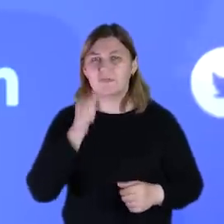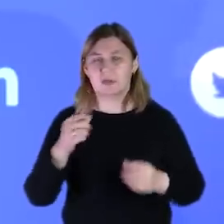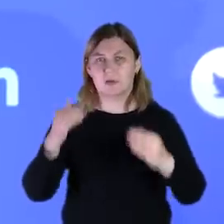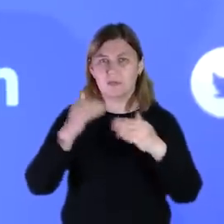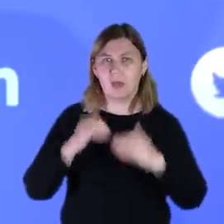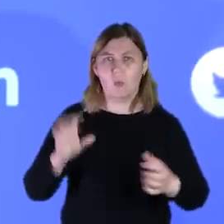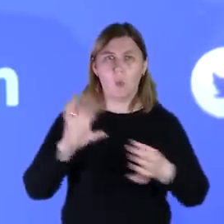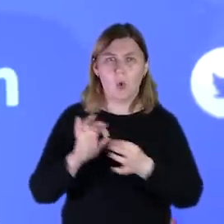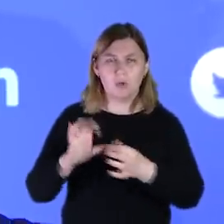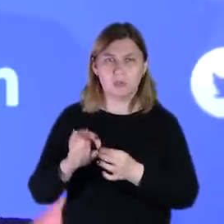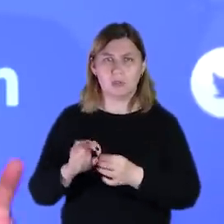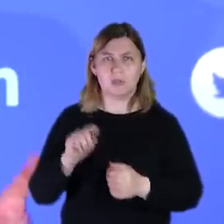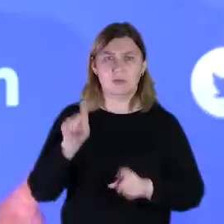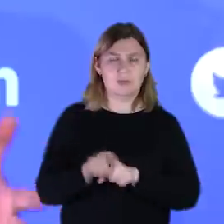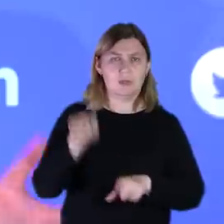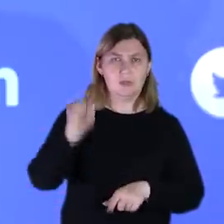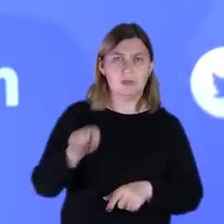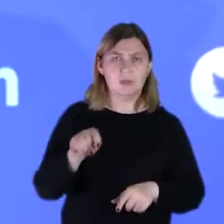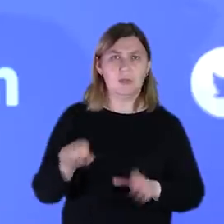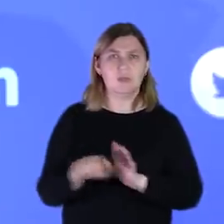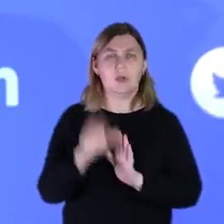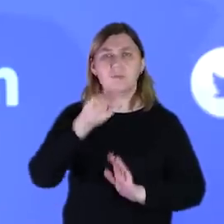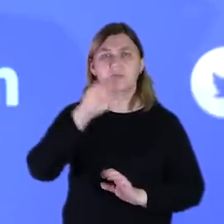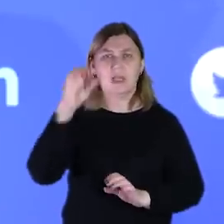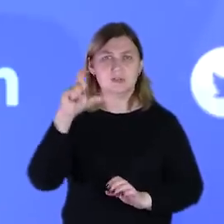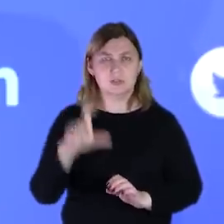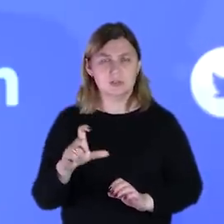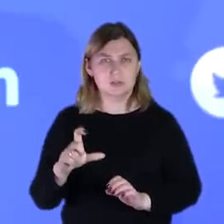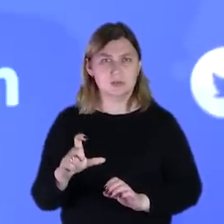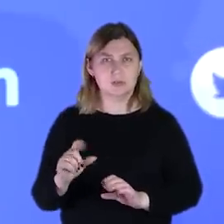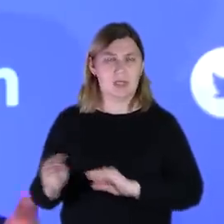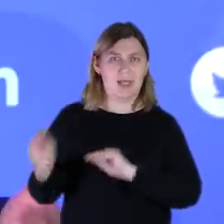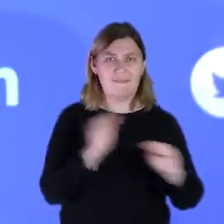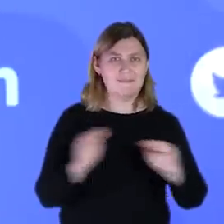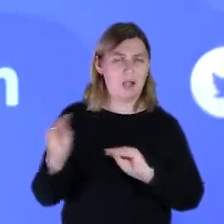piony łączności też są tam do twierdzy w Brześciu nad Bugiem ewakuowane.